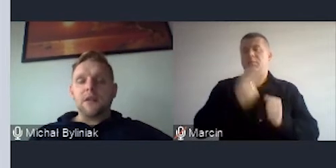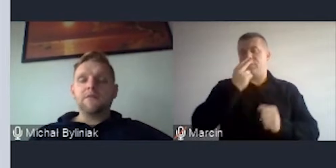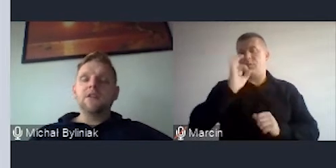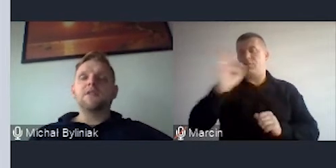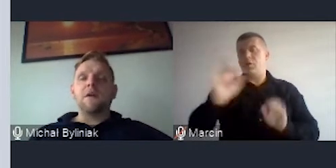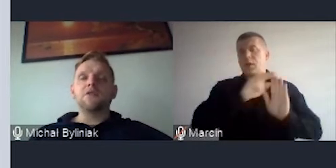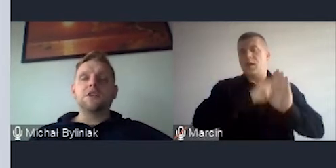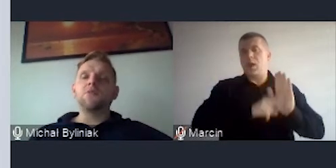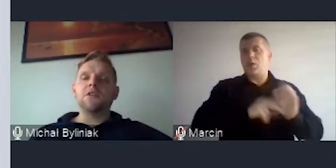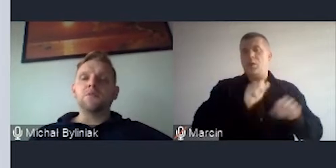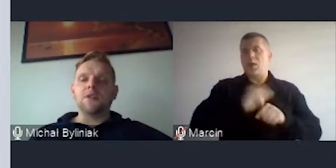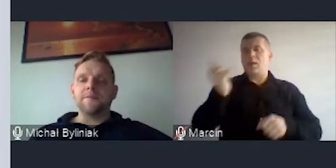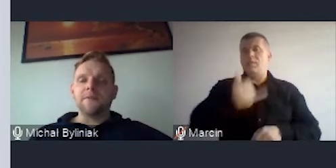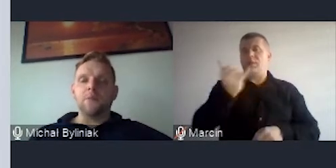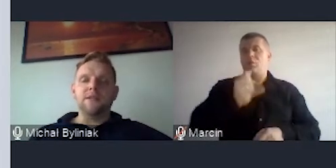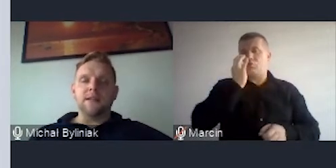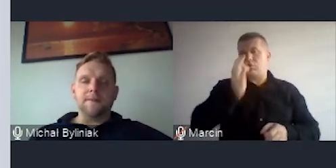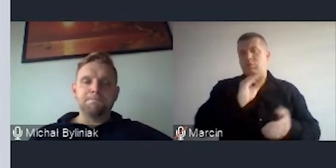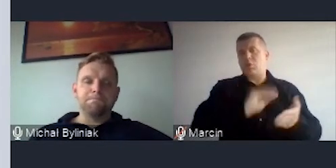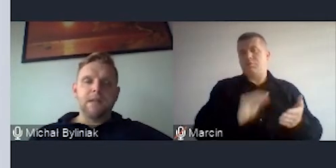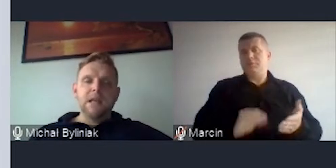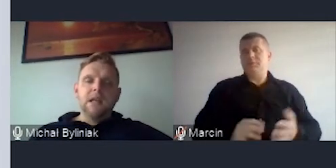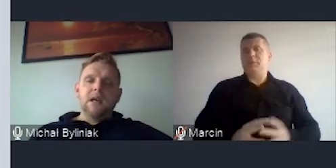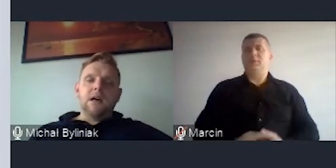tam w nich trwałość też była dobrze opisana.